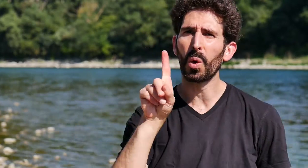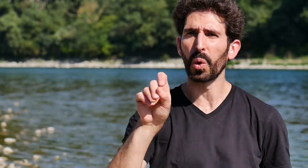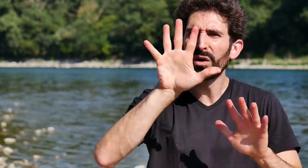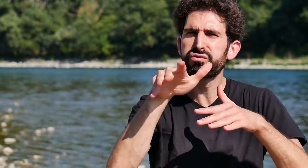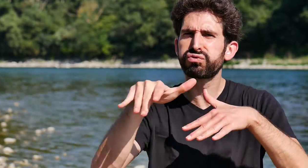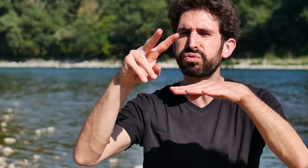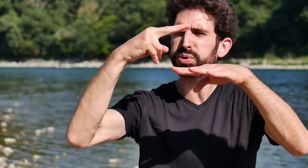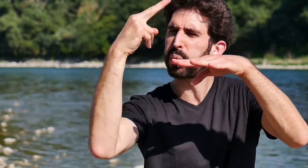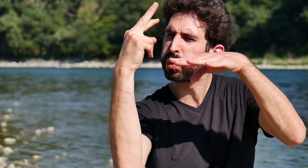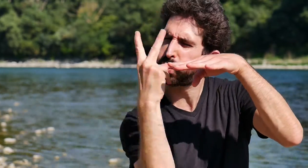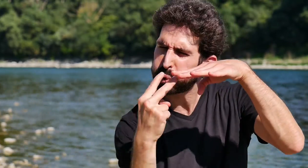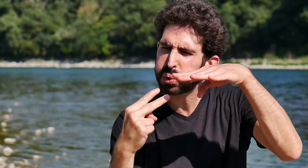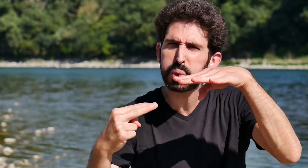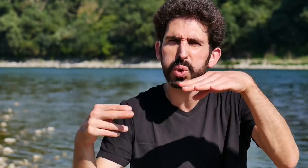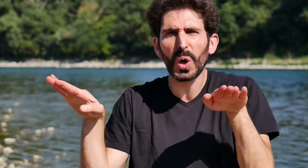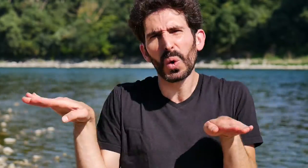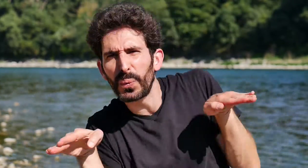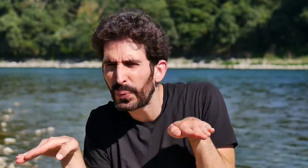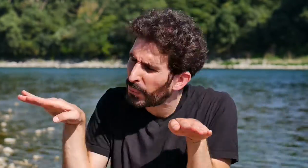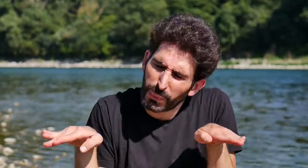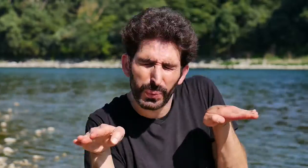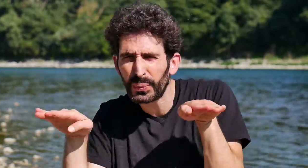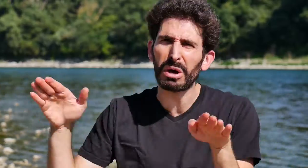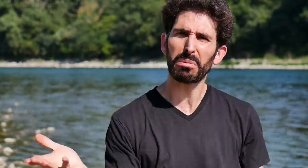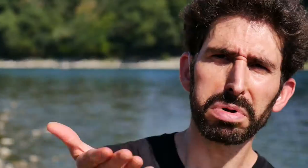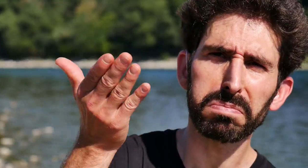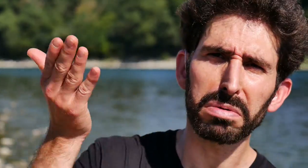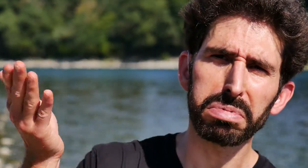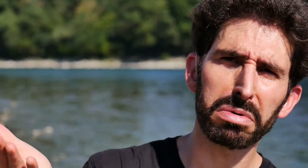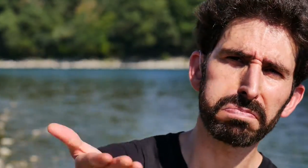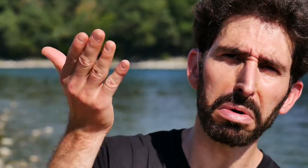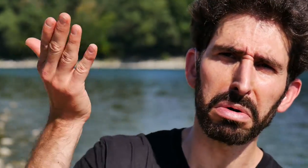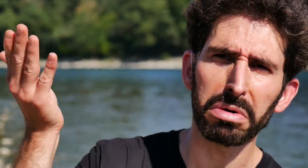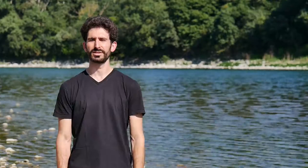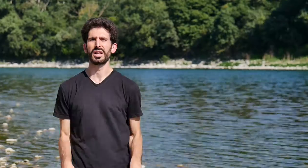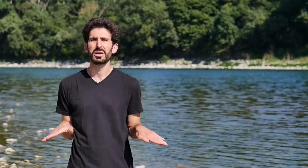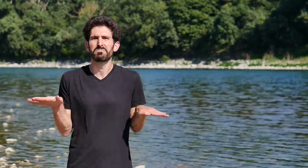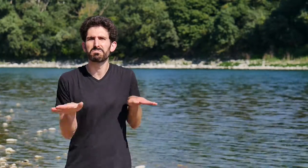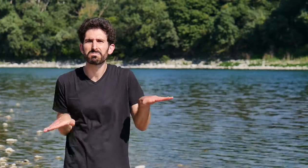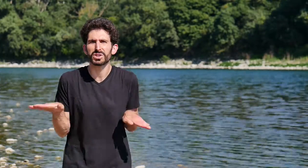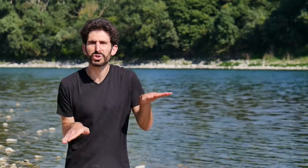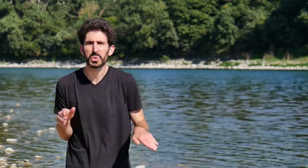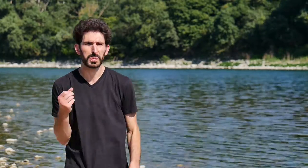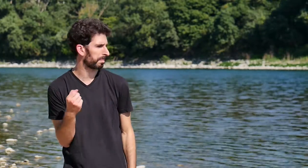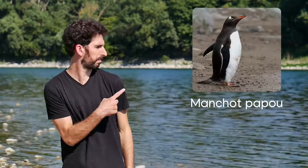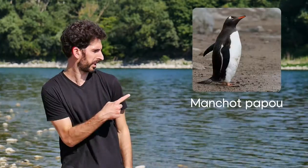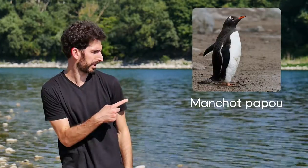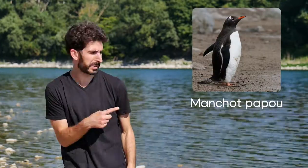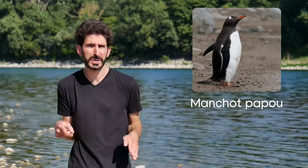dans l'eau, ils nagent très bien. Le manchot papou, lui,